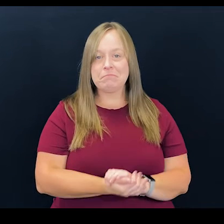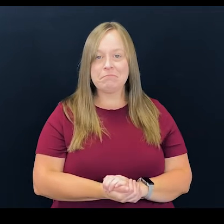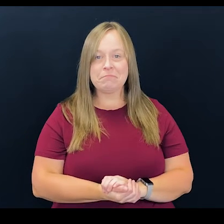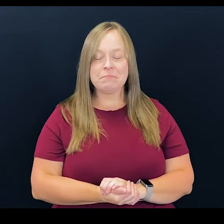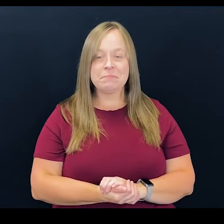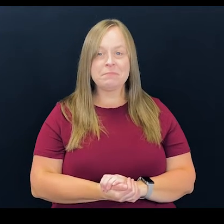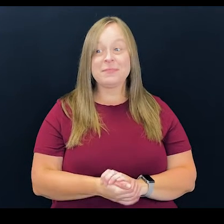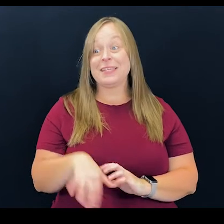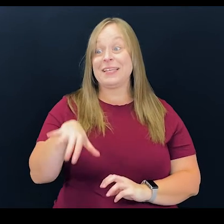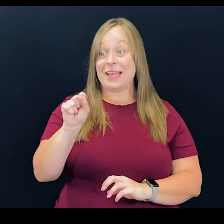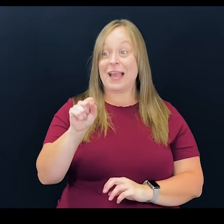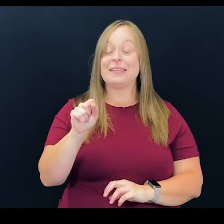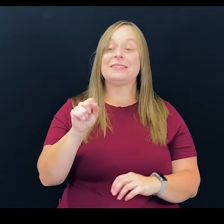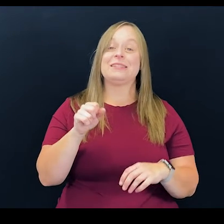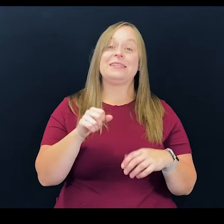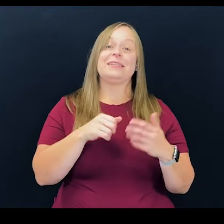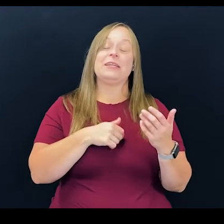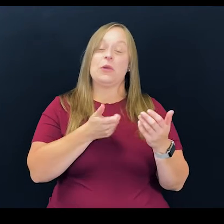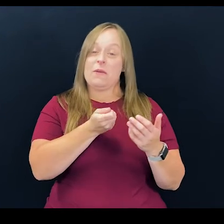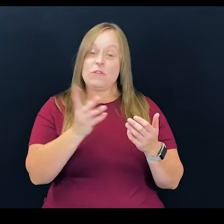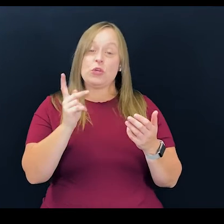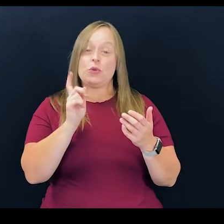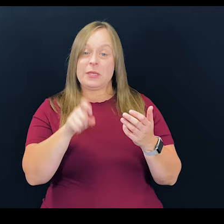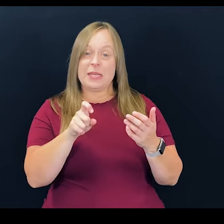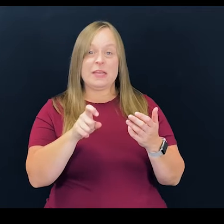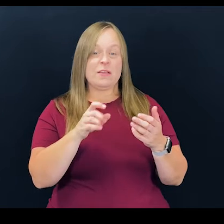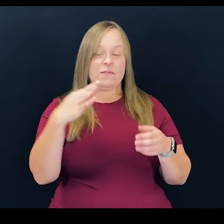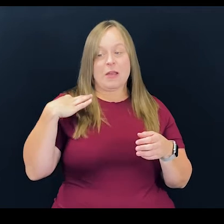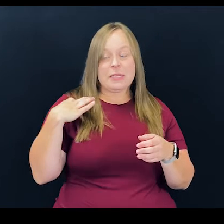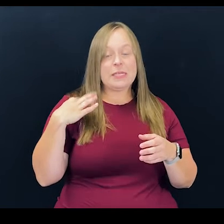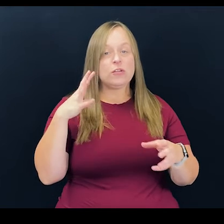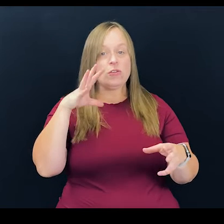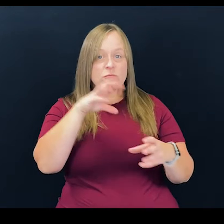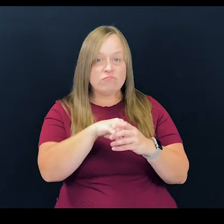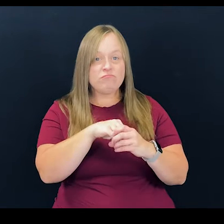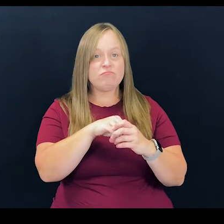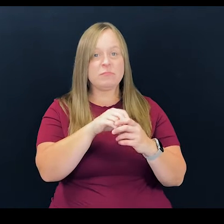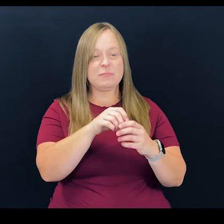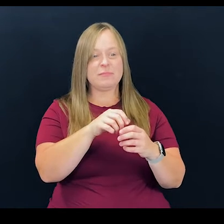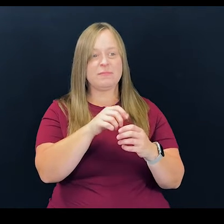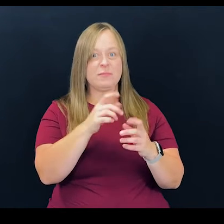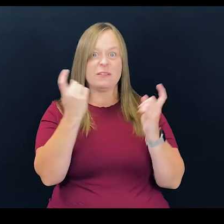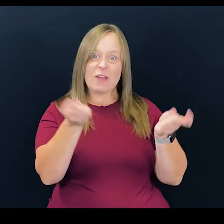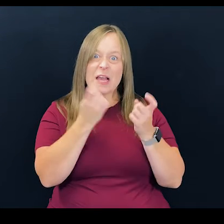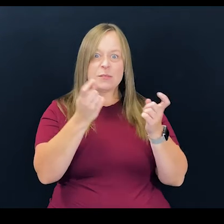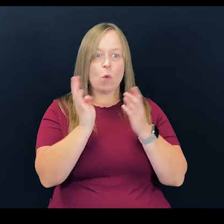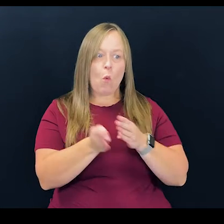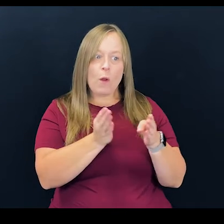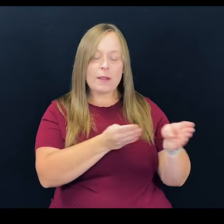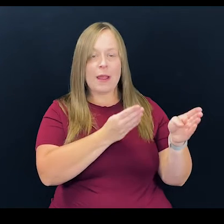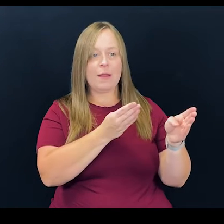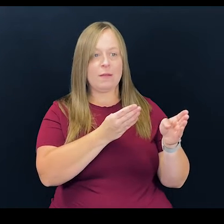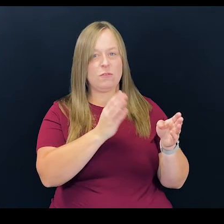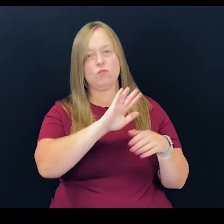Sí, tenemos bastantes necesidades a nivel de voluntarios. Todos los organizadores del festival somos voluntarios.